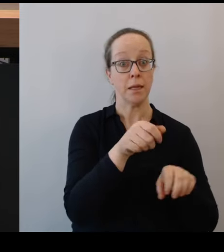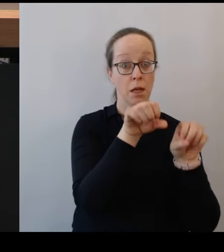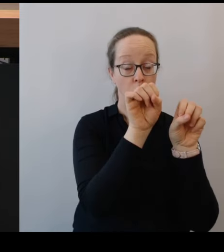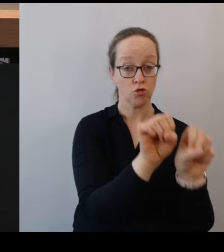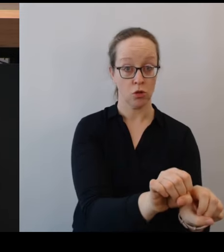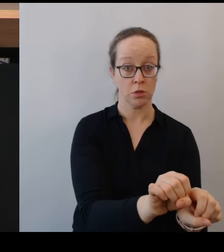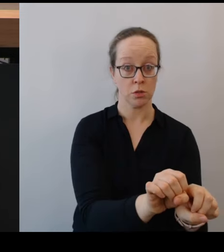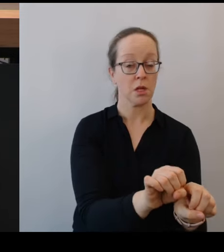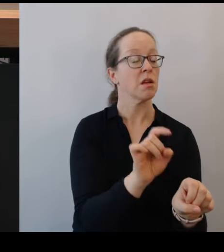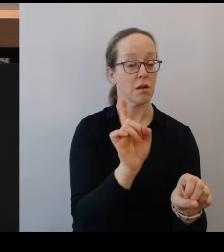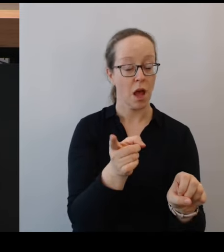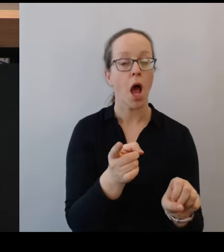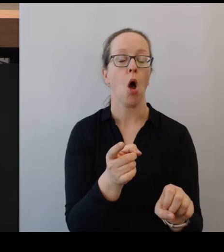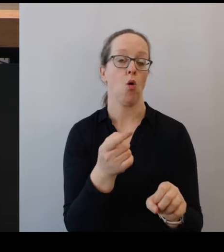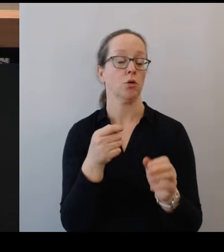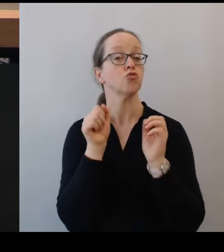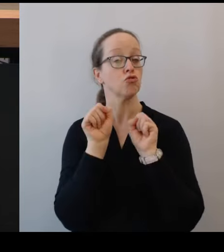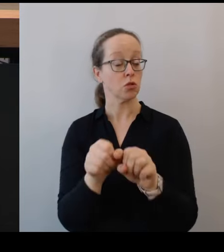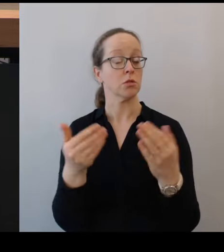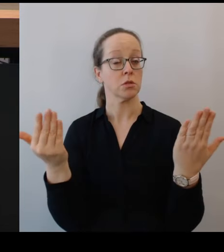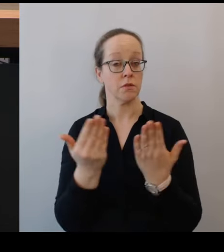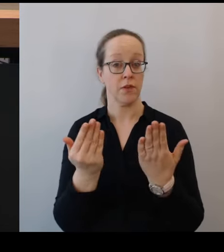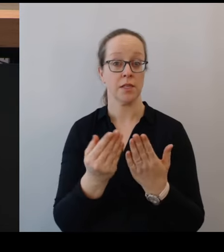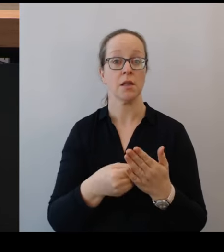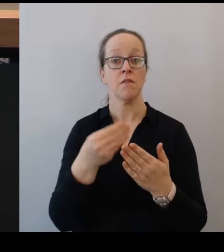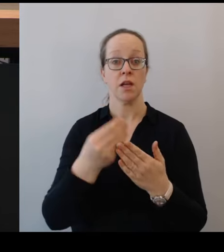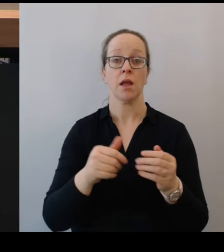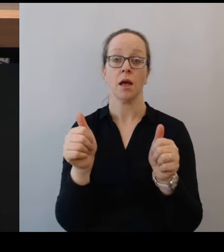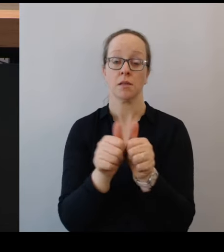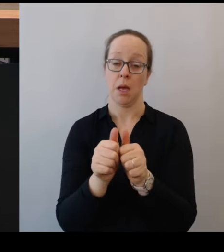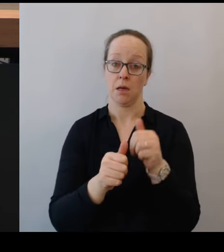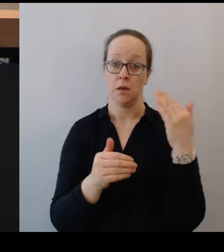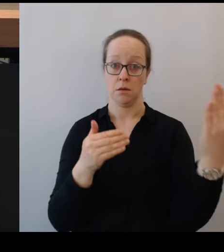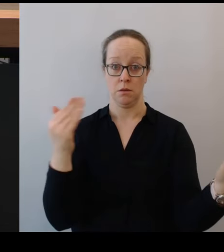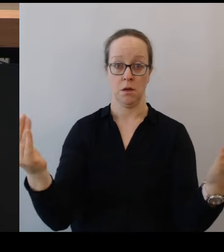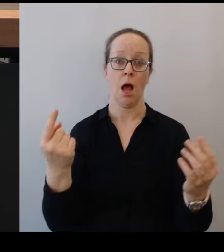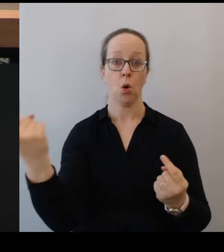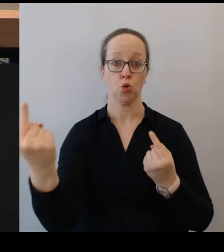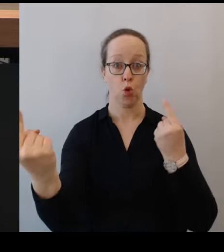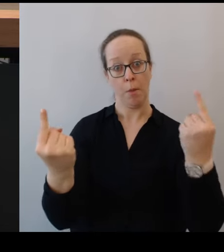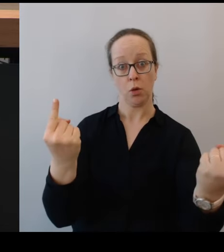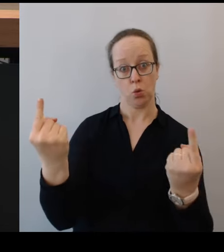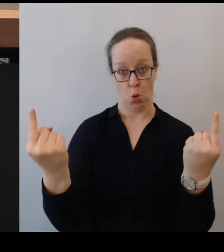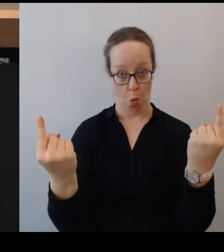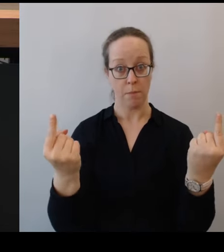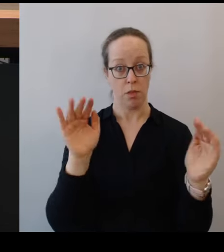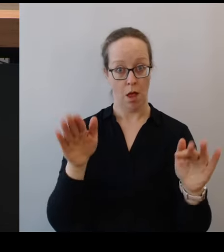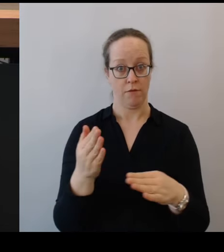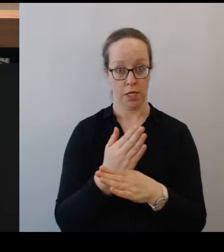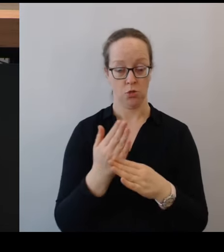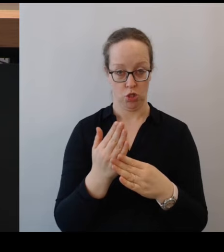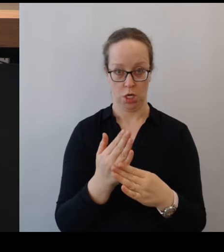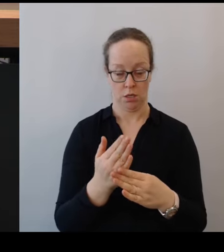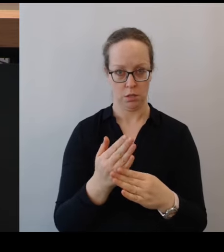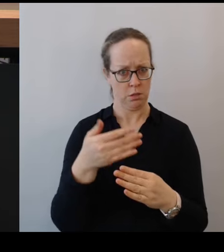Darüber haben wir ausführlich im Ausschuss debattiert. Und auch dieser Schutz sollte nicht vergessen werden.